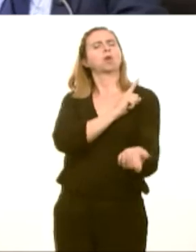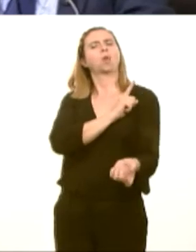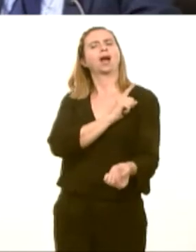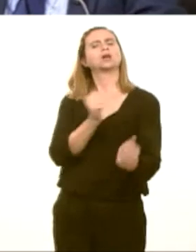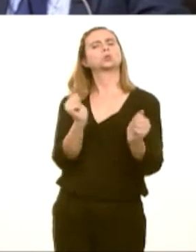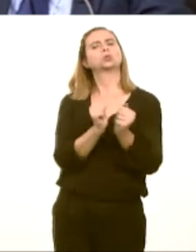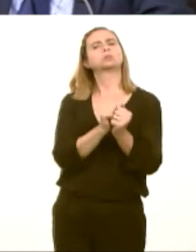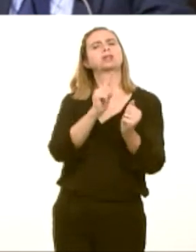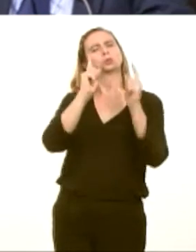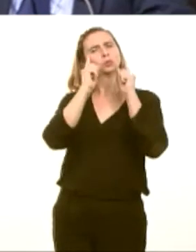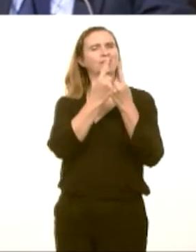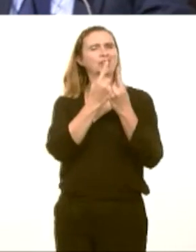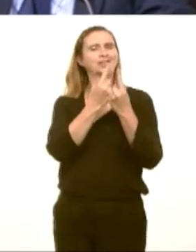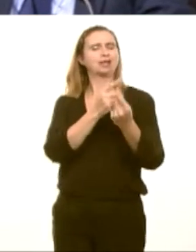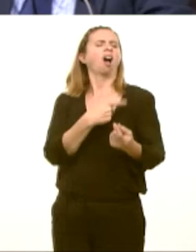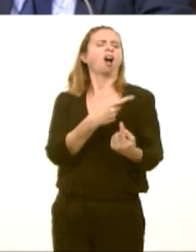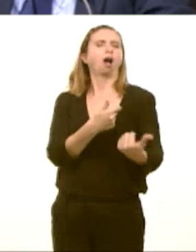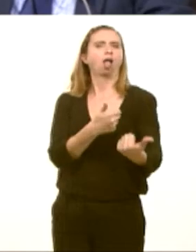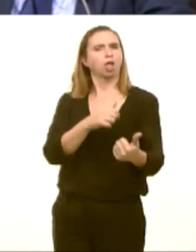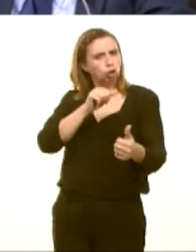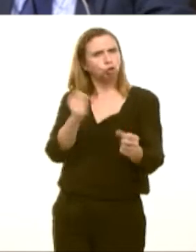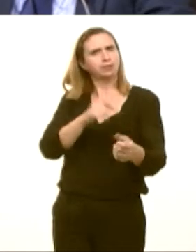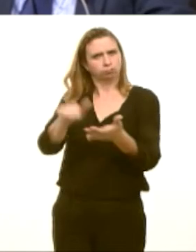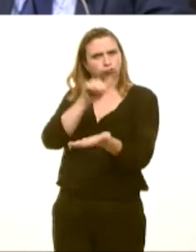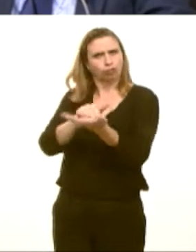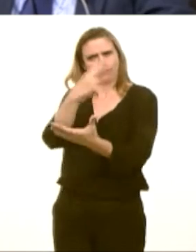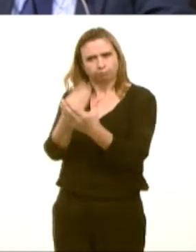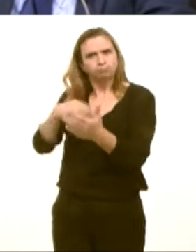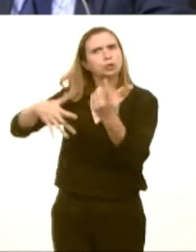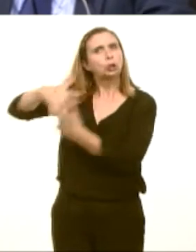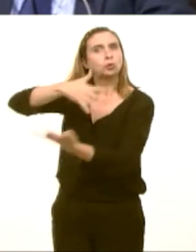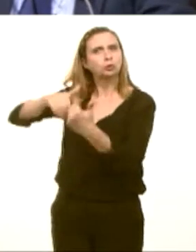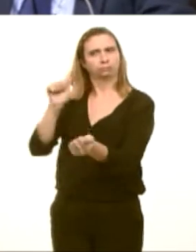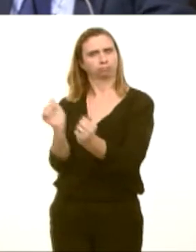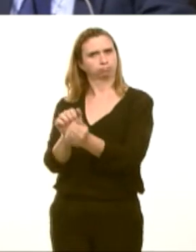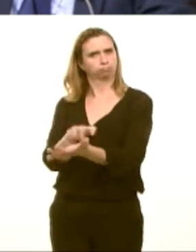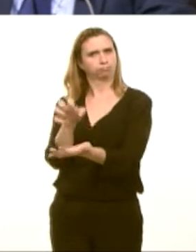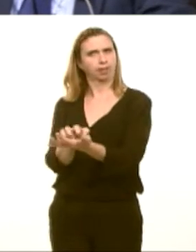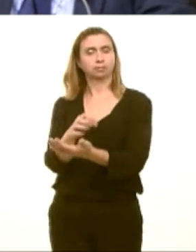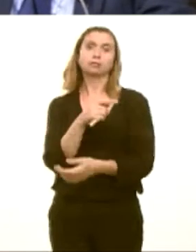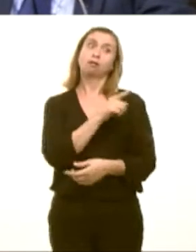Carwyn Jones: Mae Llanelli yn un lle, wrth gwrs. Rydym yn ystyried ceisiadau eraill ynglyn ‚ Chaerfyrddin, er enghraifft, hefyd.